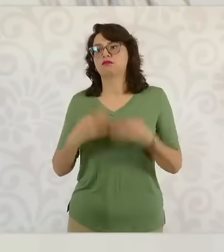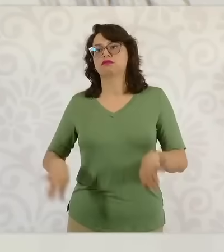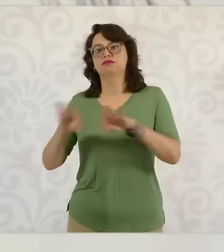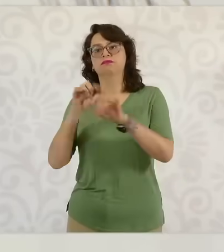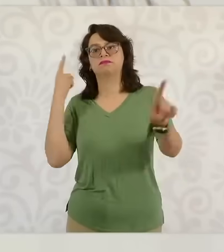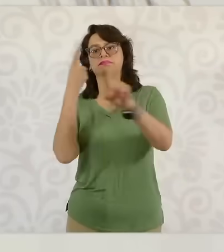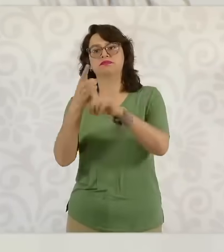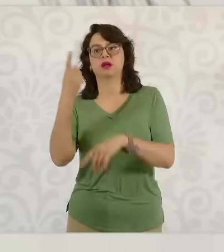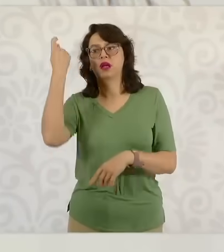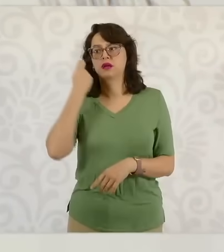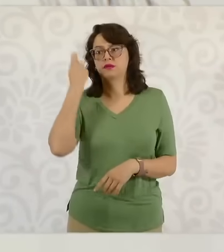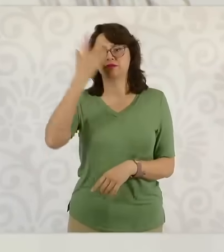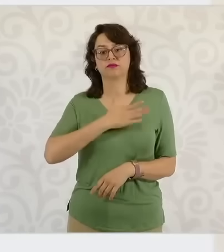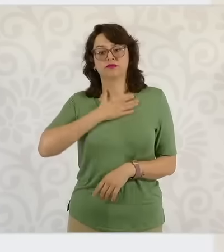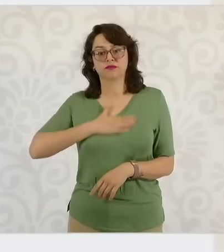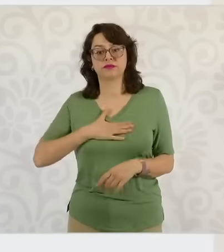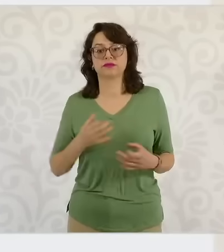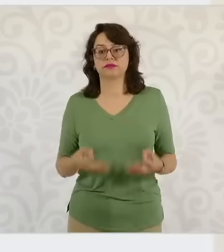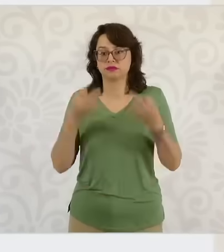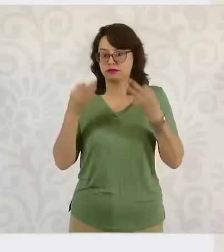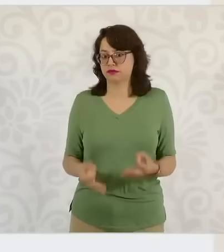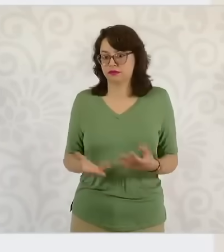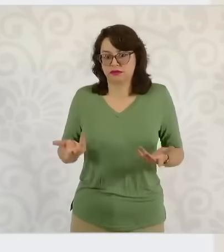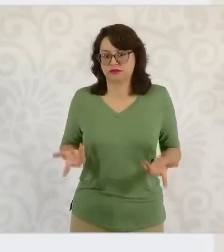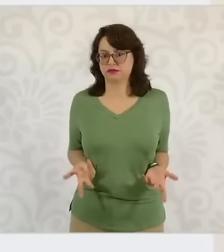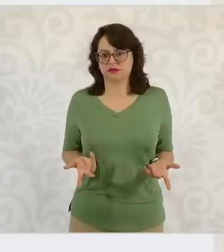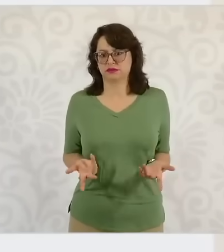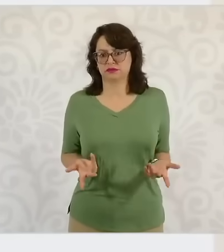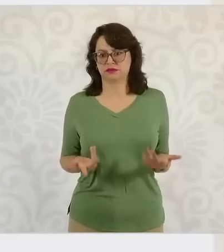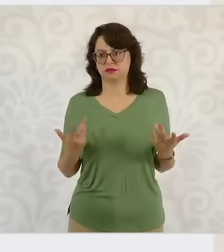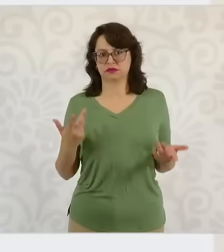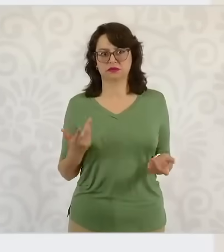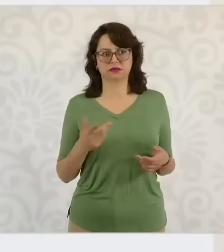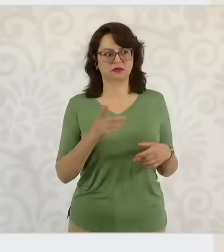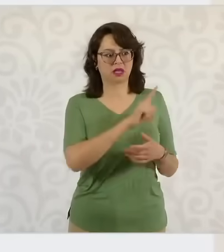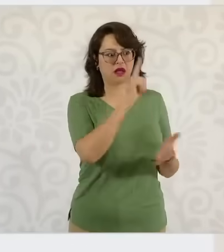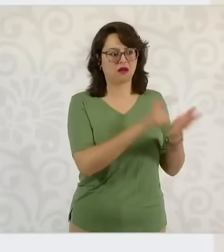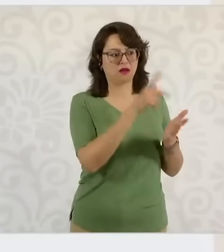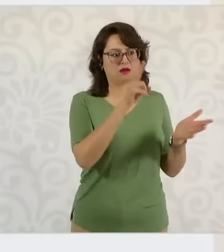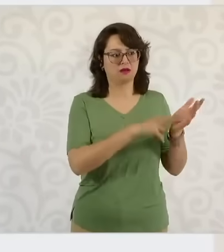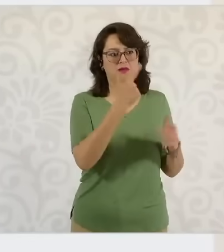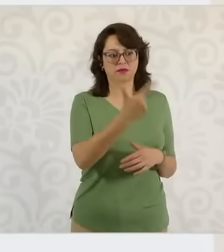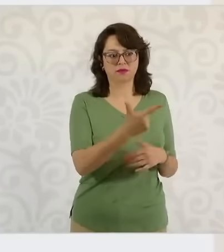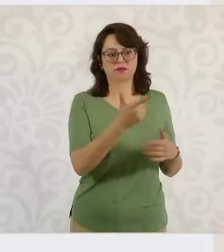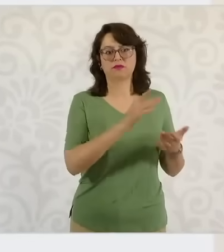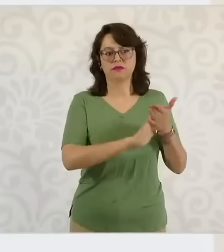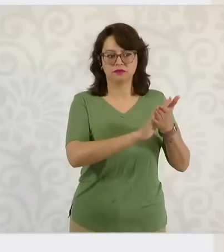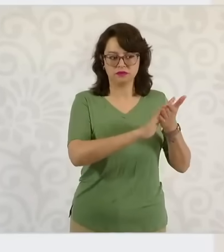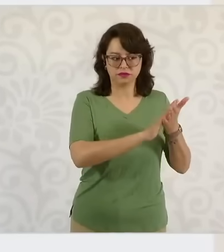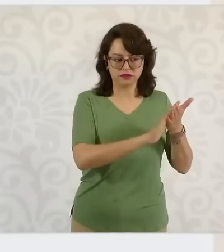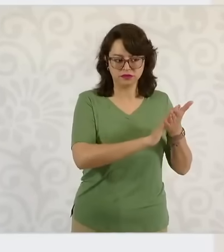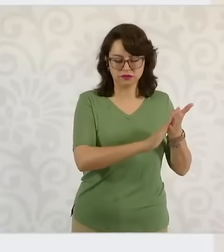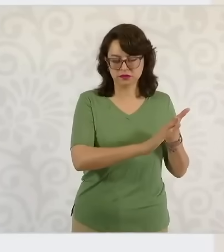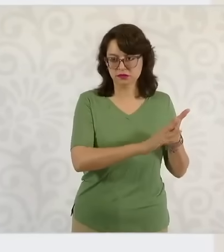planteando ha estando que es equivalente pues a la reversión de la de la ley del 2007 y seguimos eh